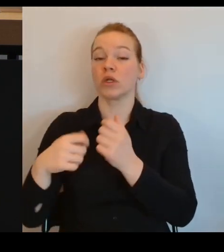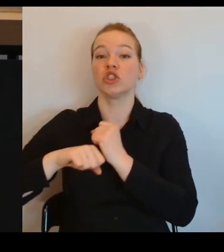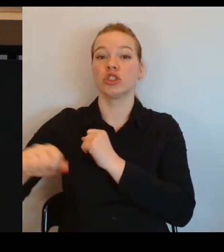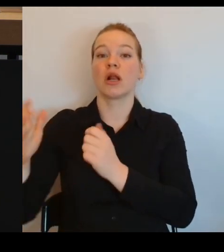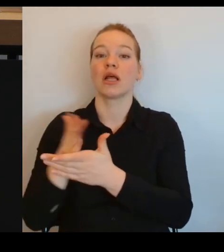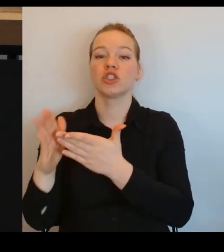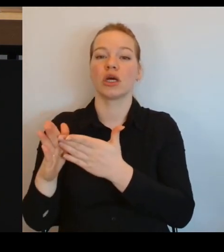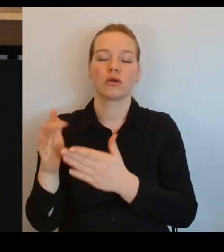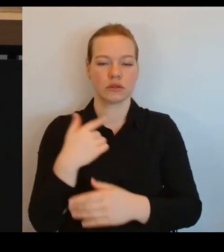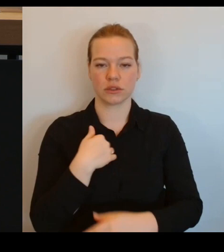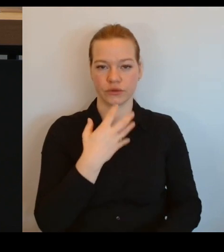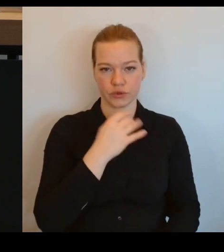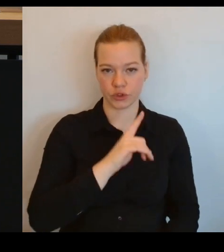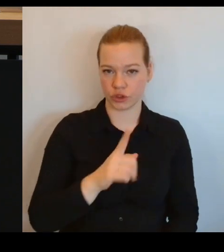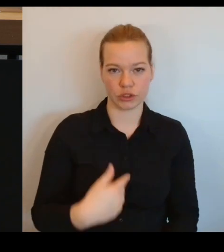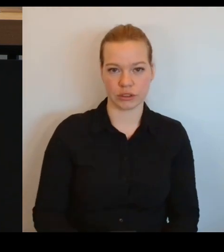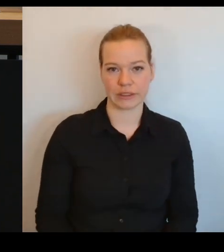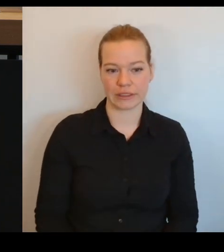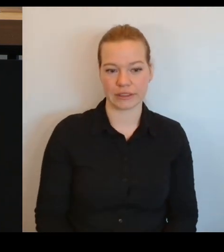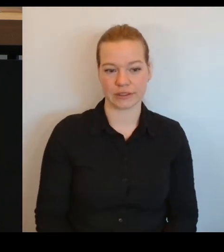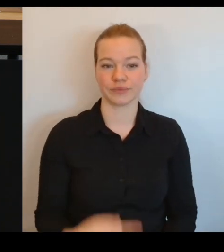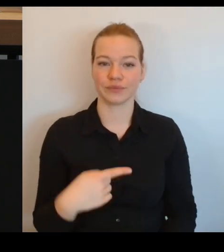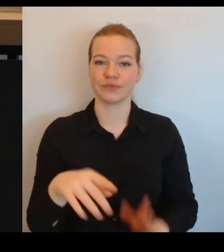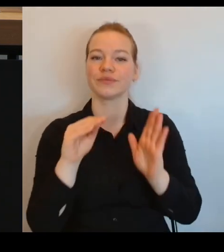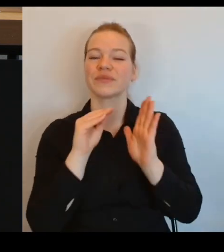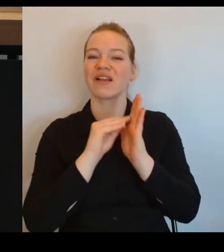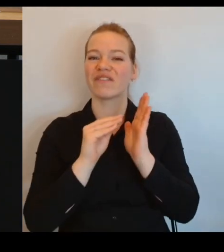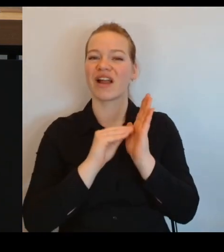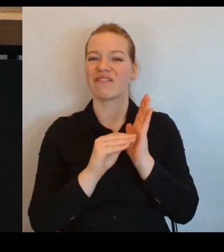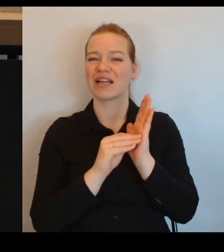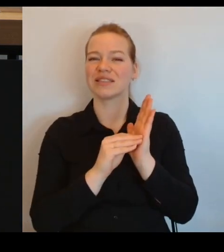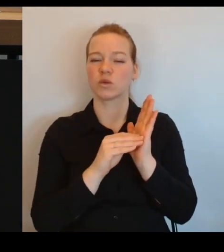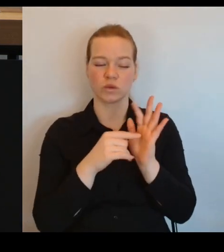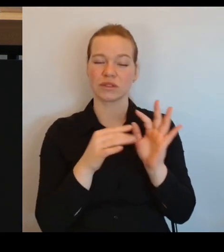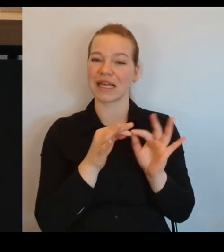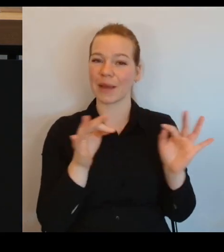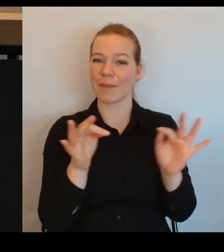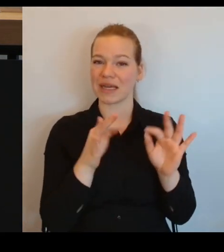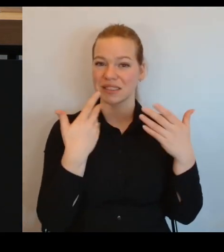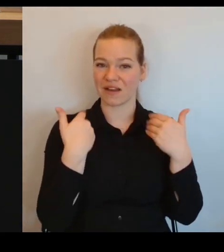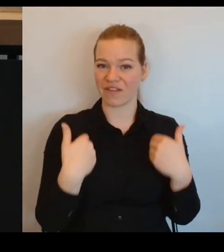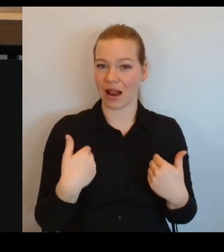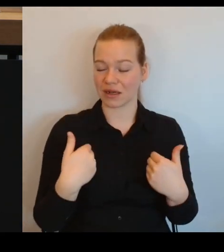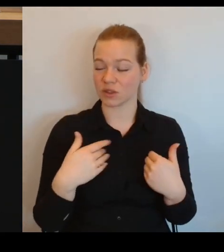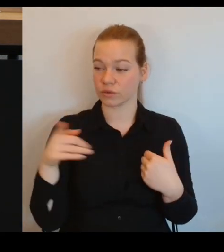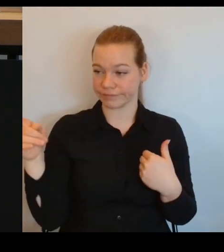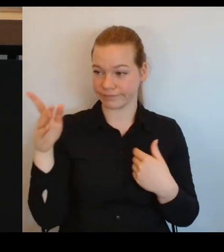Verantwortung ihre Erfahrungen gemacht. Wir haben das nicht gemacht, wir haben hier ordentlich diskutiert, wir